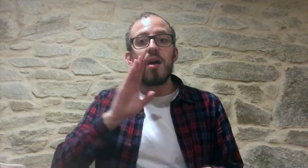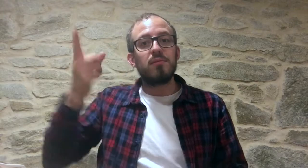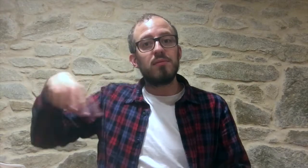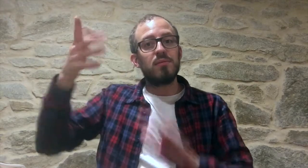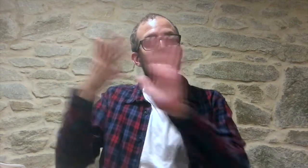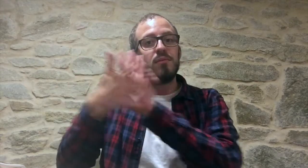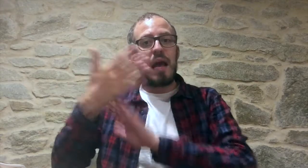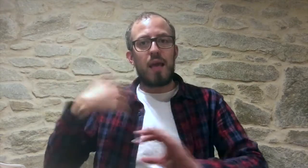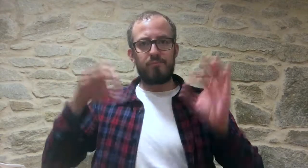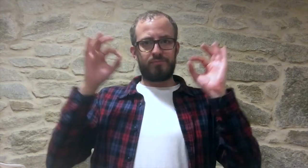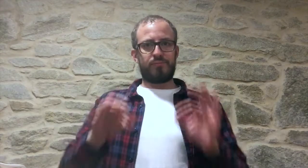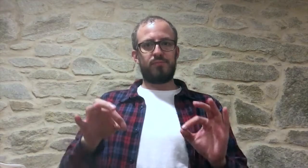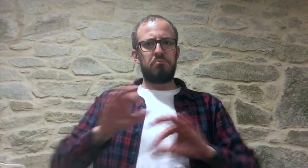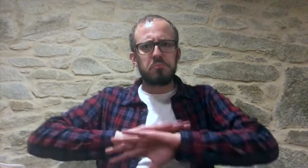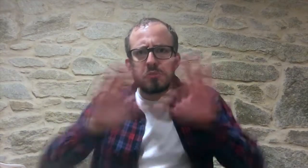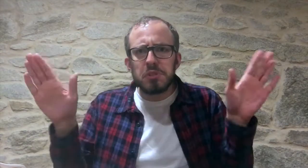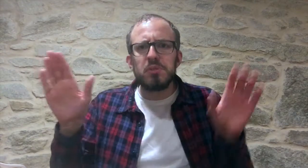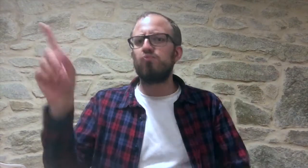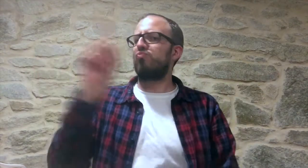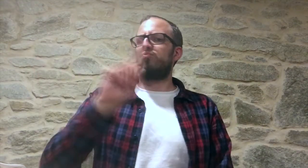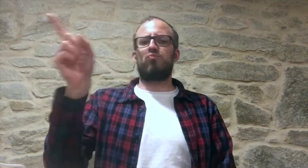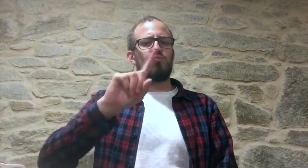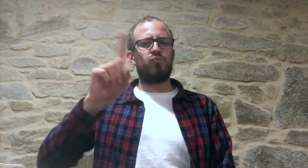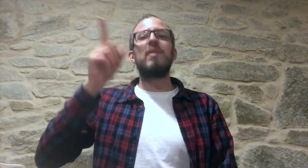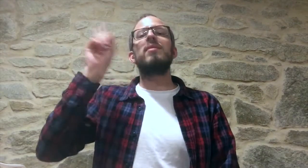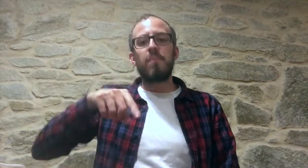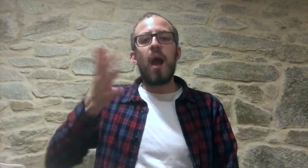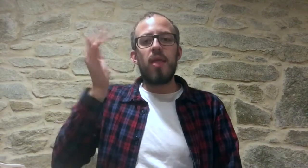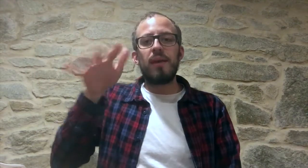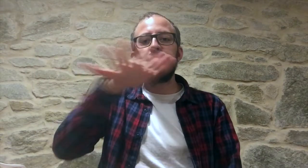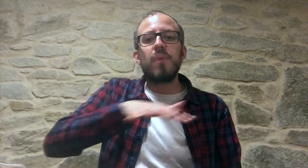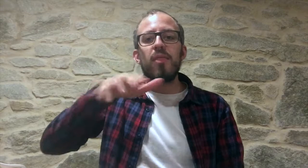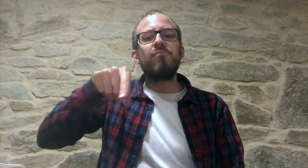Tal y como han explicado mis compañeres, queremos aprovechar la ocasión para celebrar un punto de encuentro